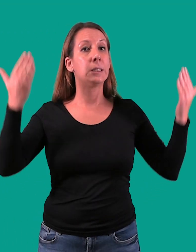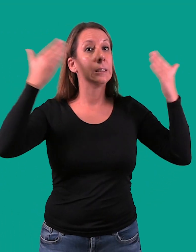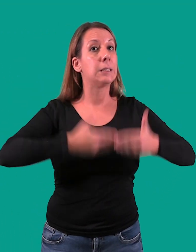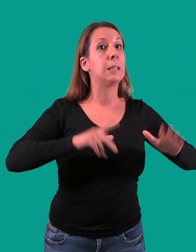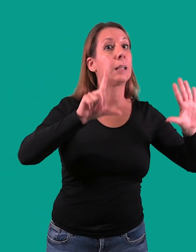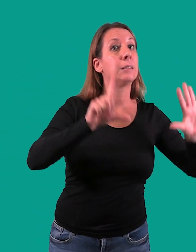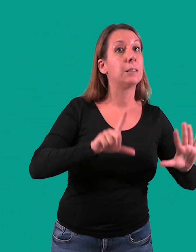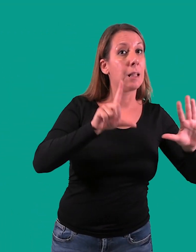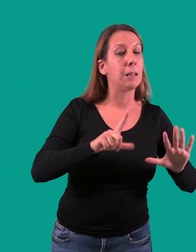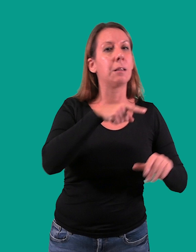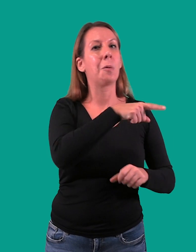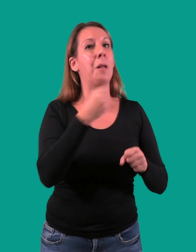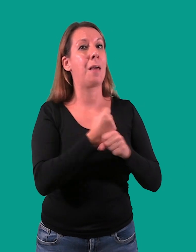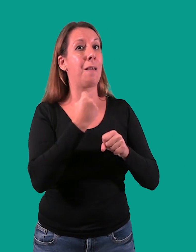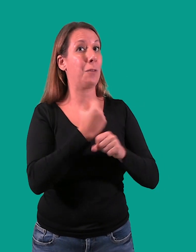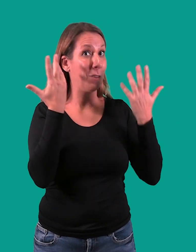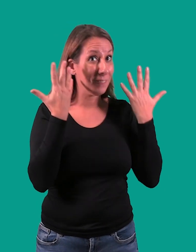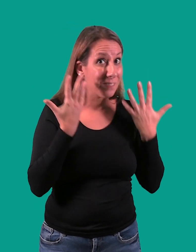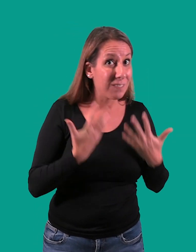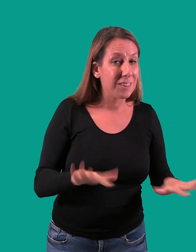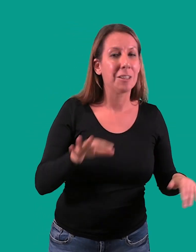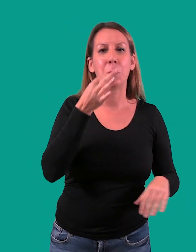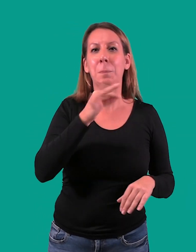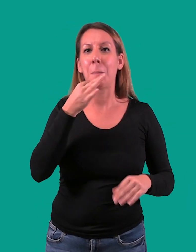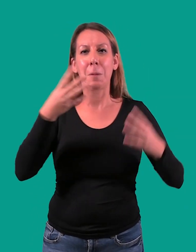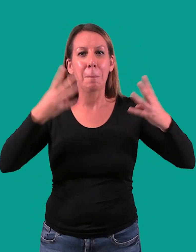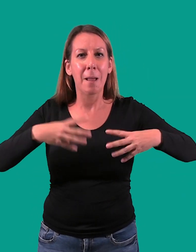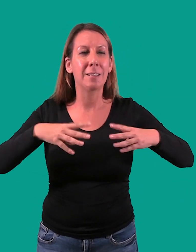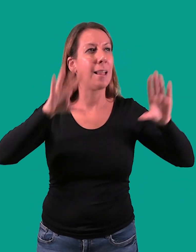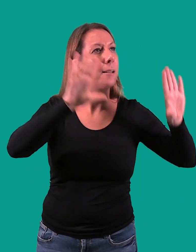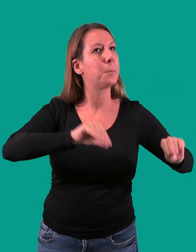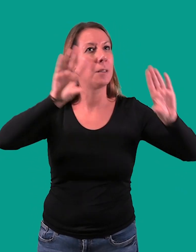Le Runflat sono più difficili da montare e scomode. Per questo motivo utilizza un altro